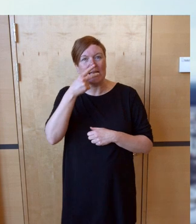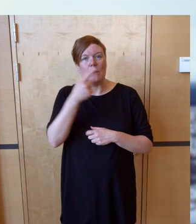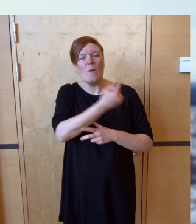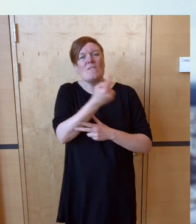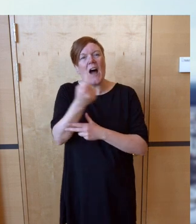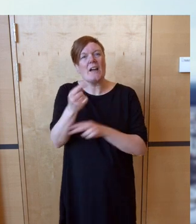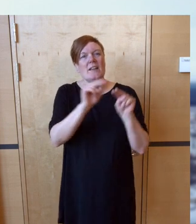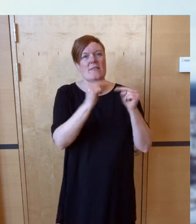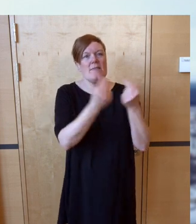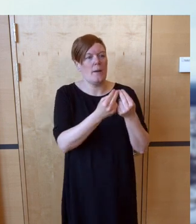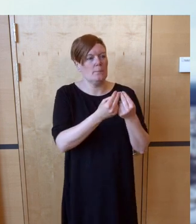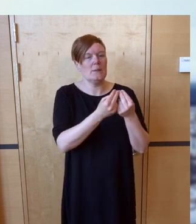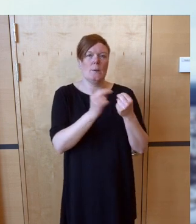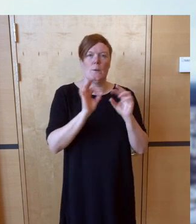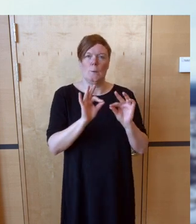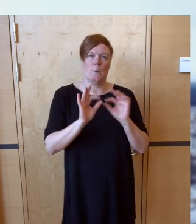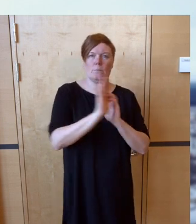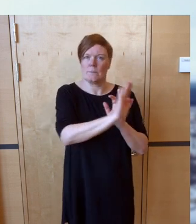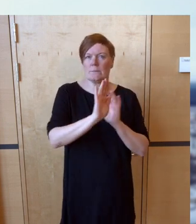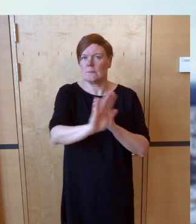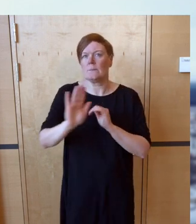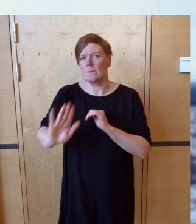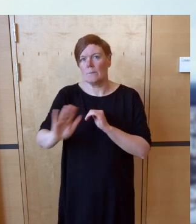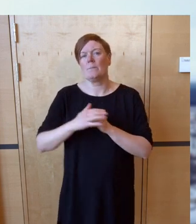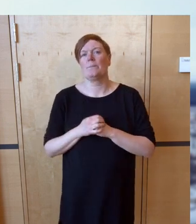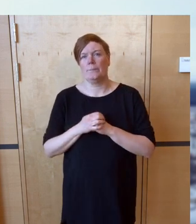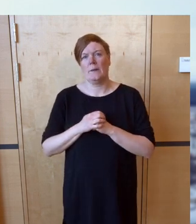Och även då I lekmannarevisorer fall i respektive bolag